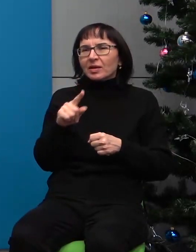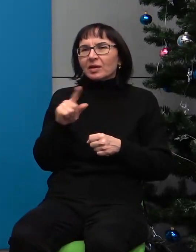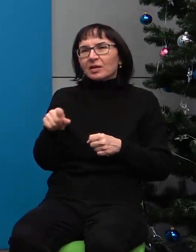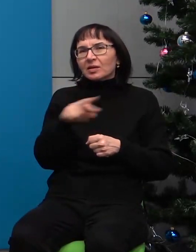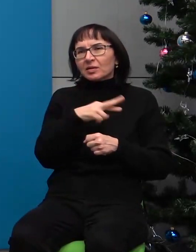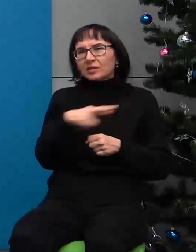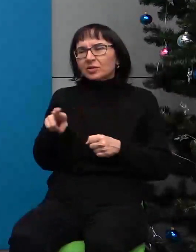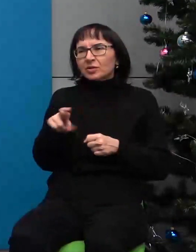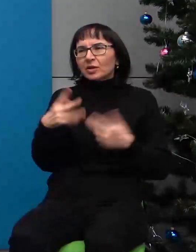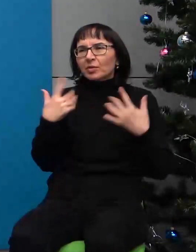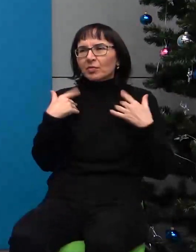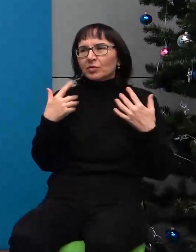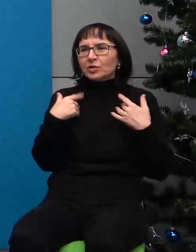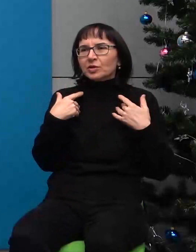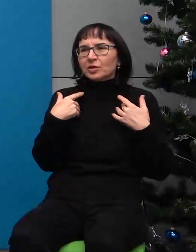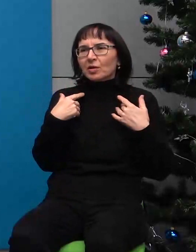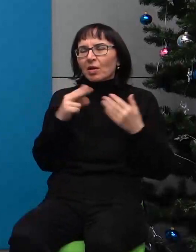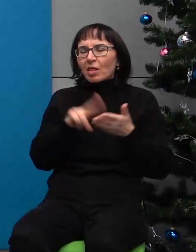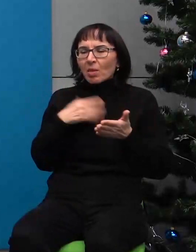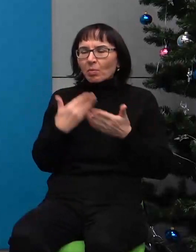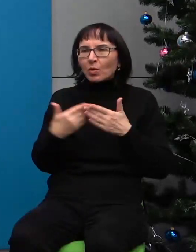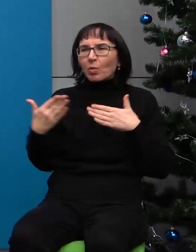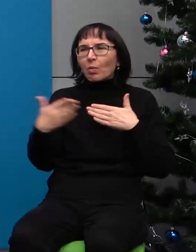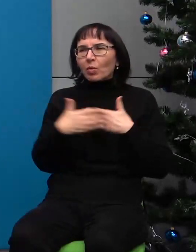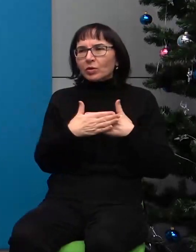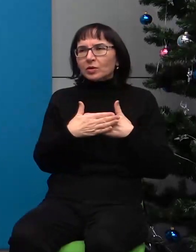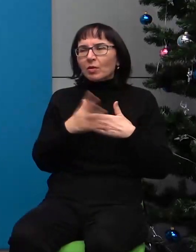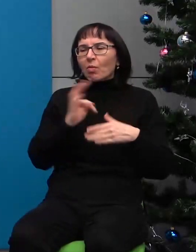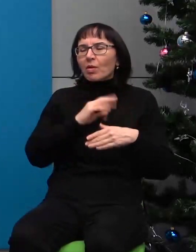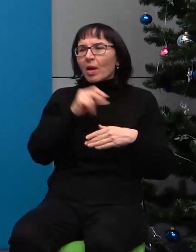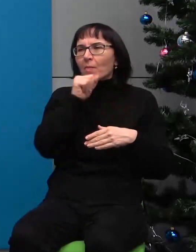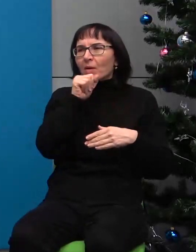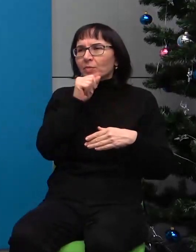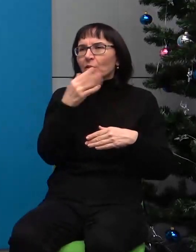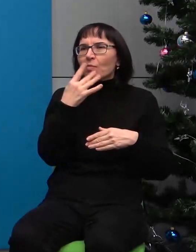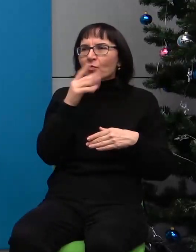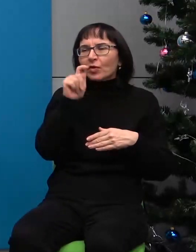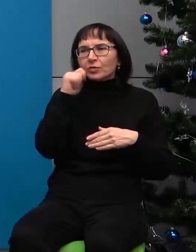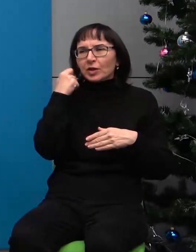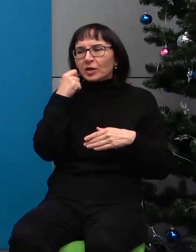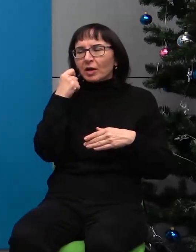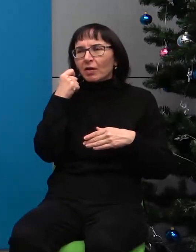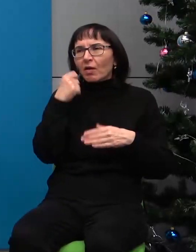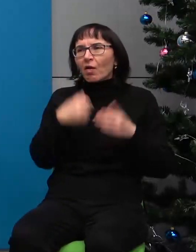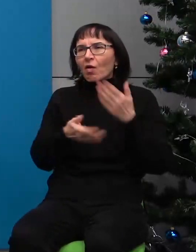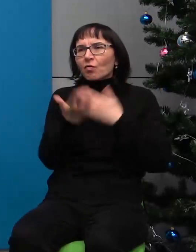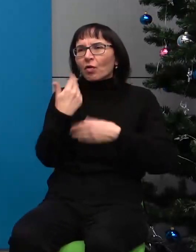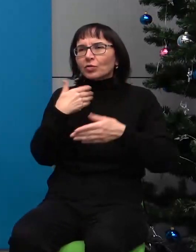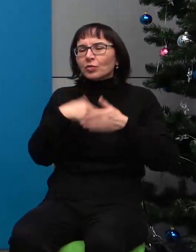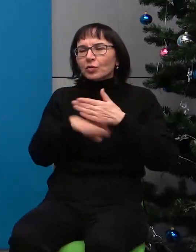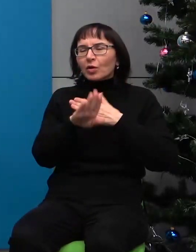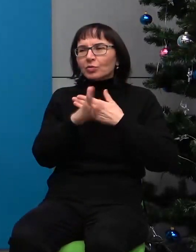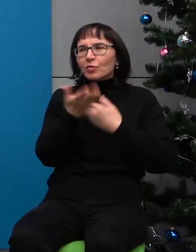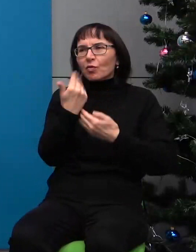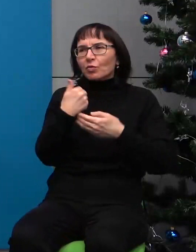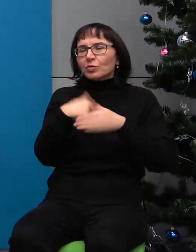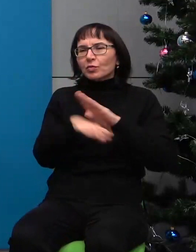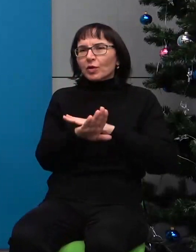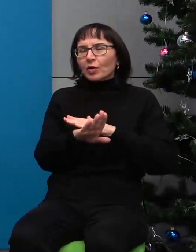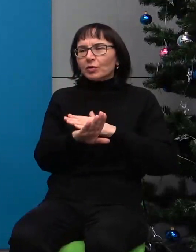Czasami tak jest, nie wiem, z małżeństwem, prawda. Jak moje babcie mówiły o dziadku, chodził i wychodził. No to ja wychodziłem sobie książkę.